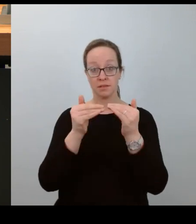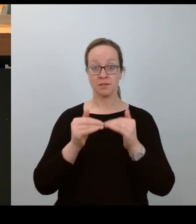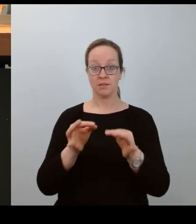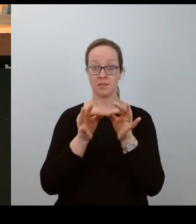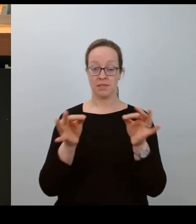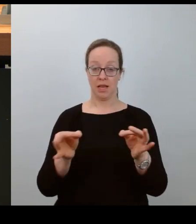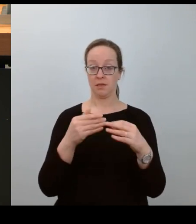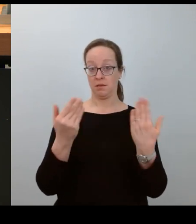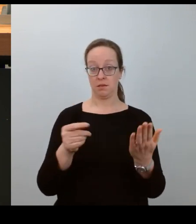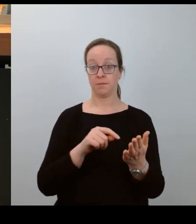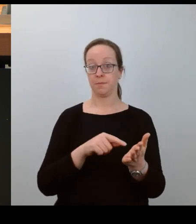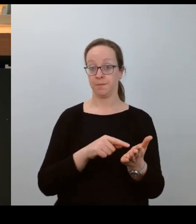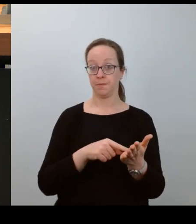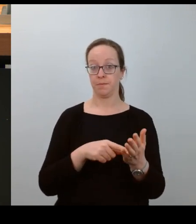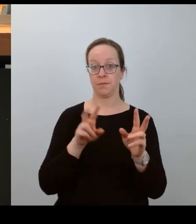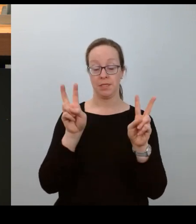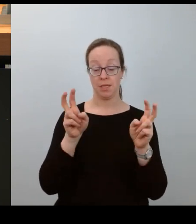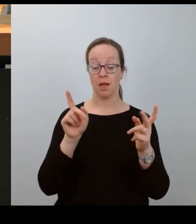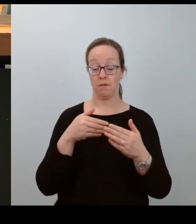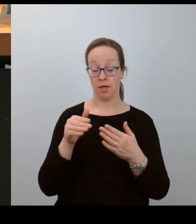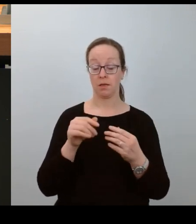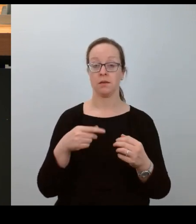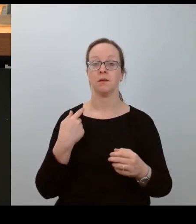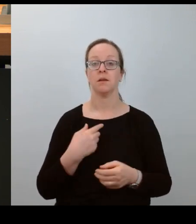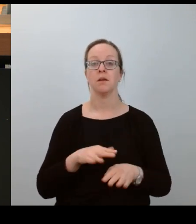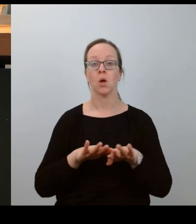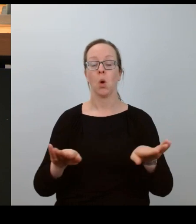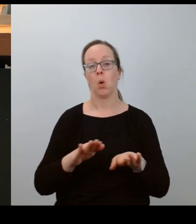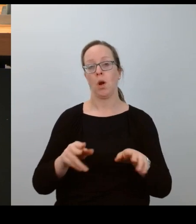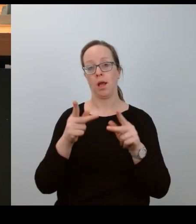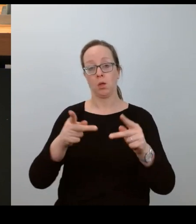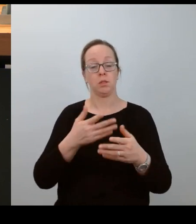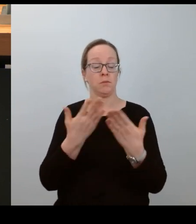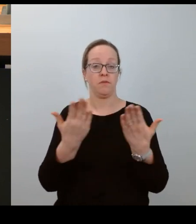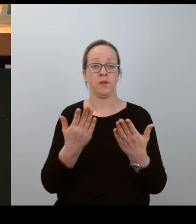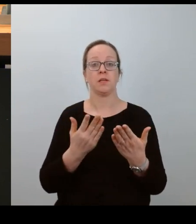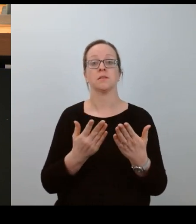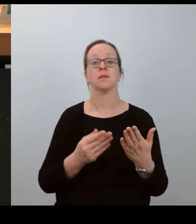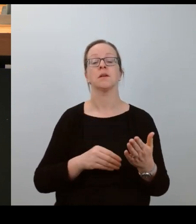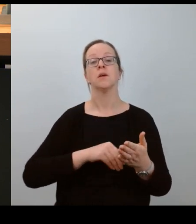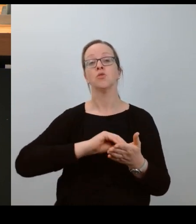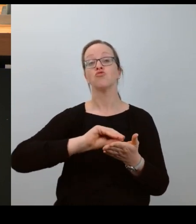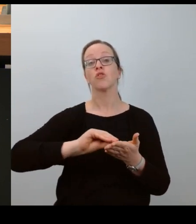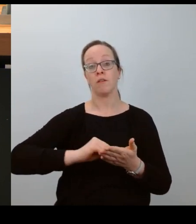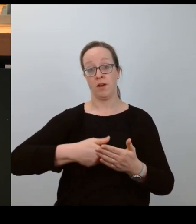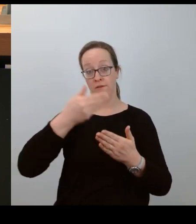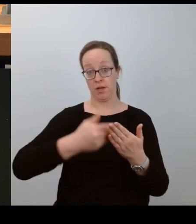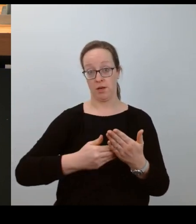Verwaltung und Frieden, Senator, dass die eigene Koalition, das fast drei Jahre, nachdem ein entsprechender